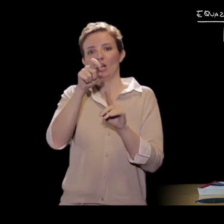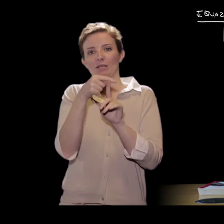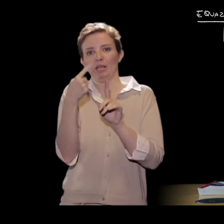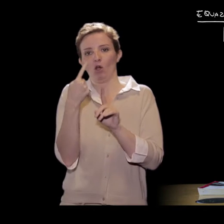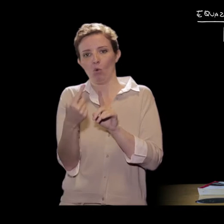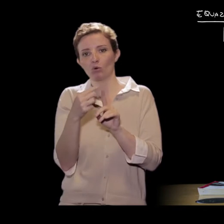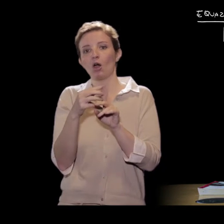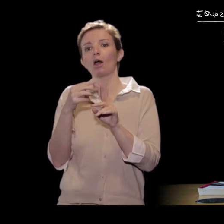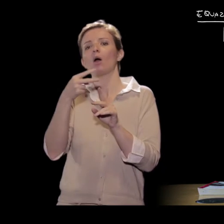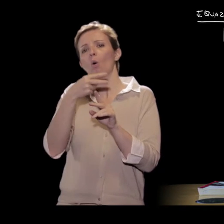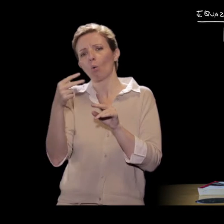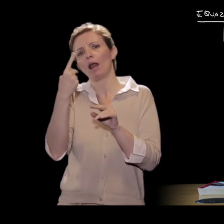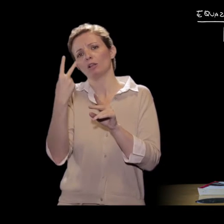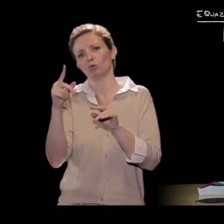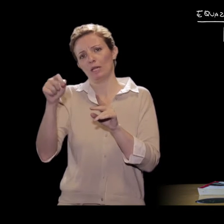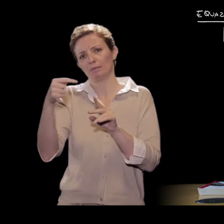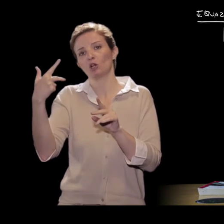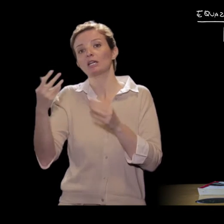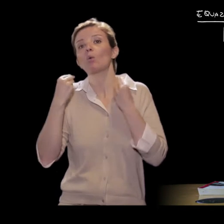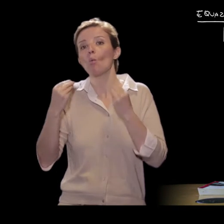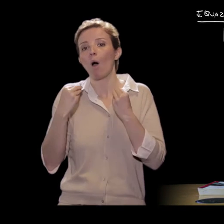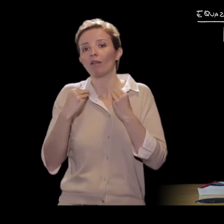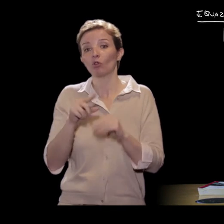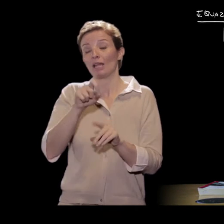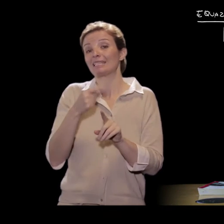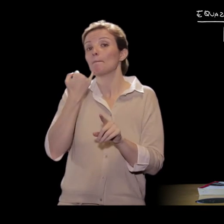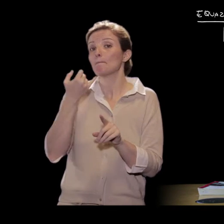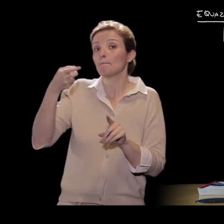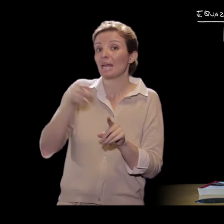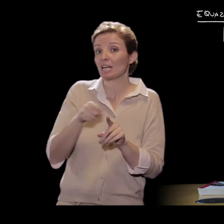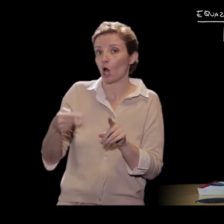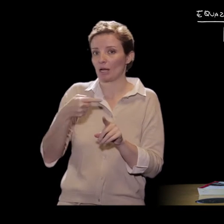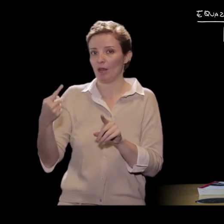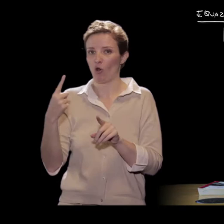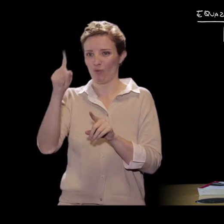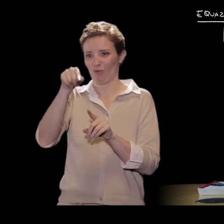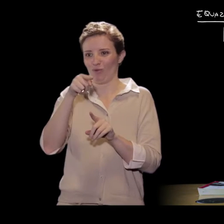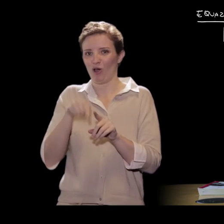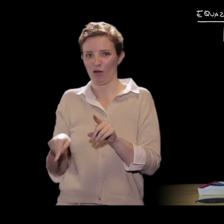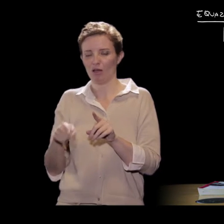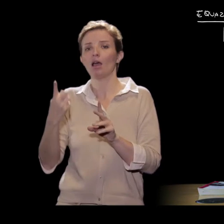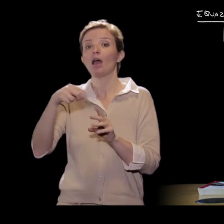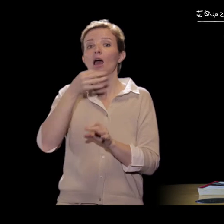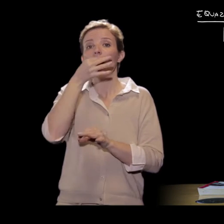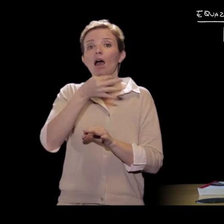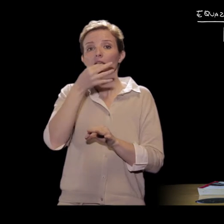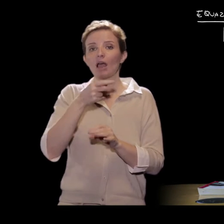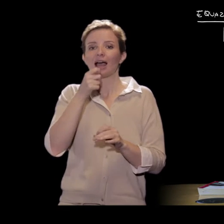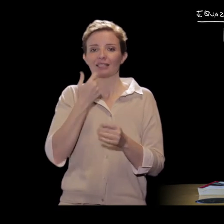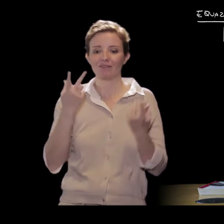nel caso in cui x sia minore di -1. Dobbiamo quindi studiare entrambi i sistemi.